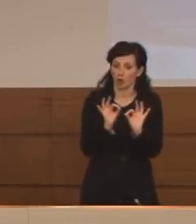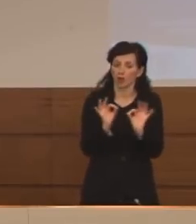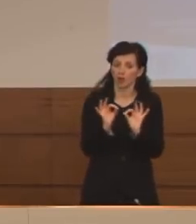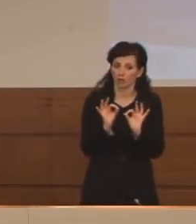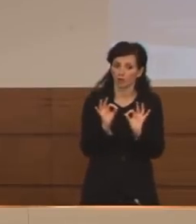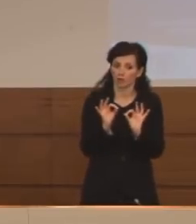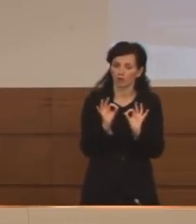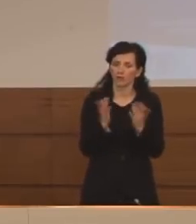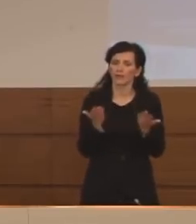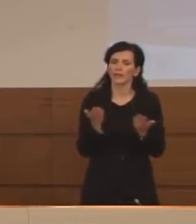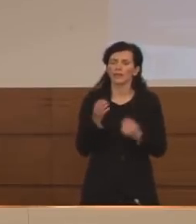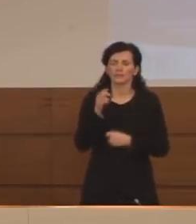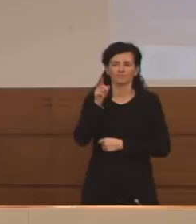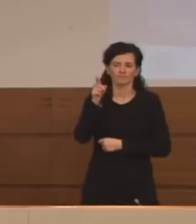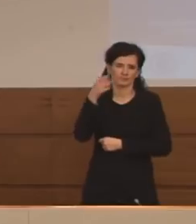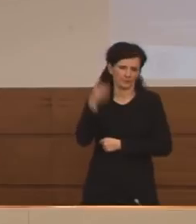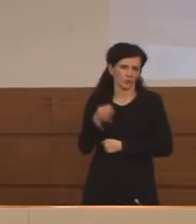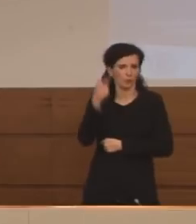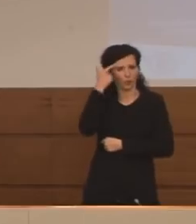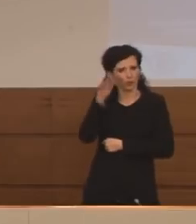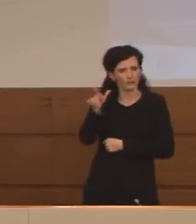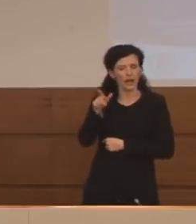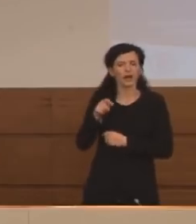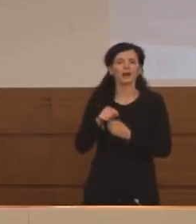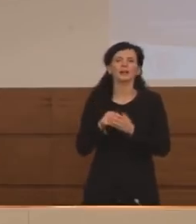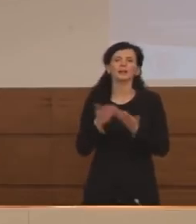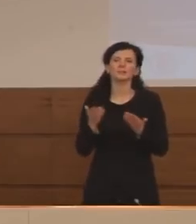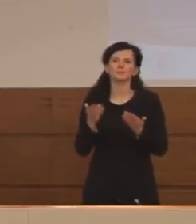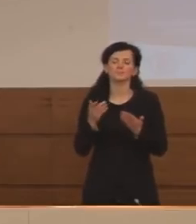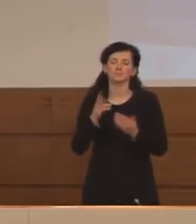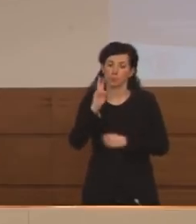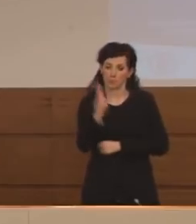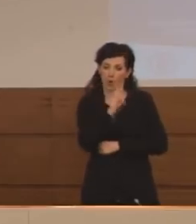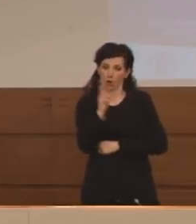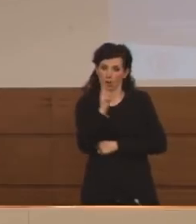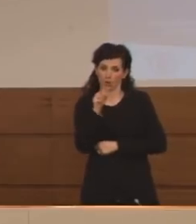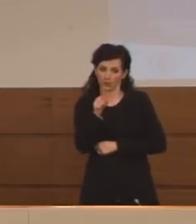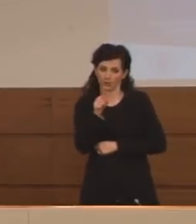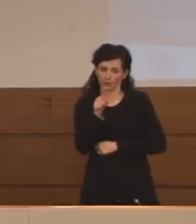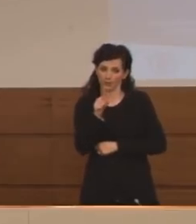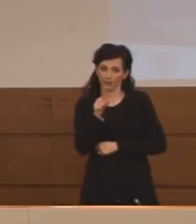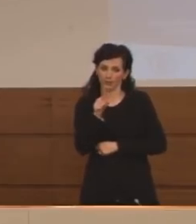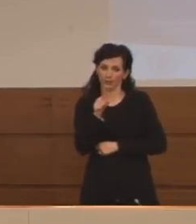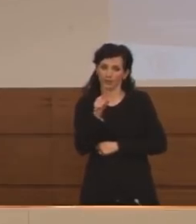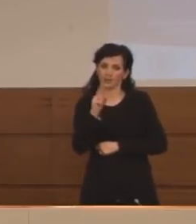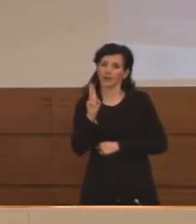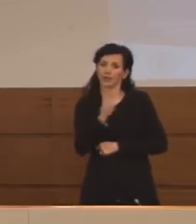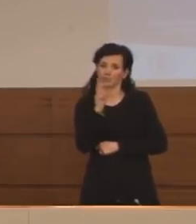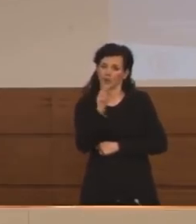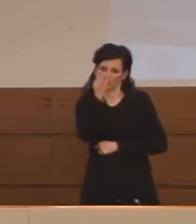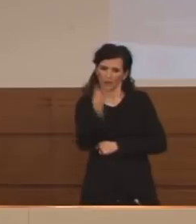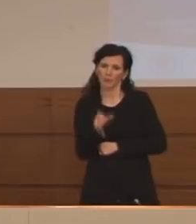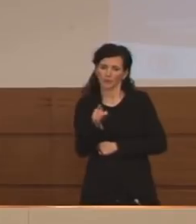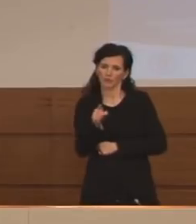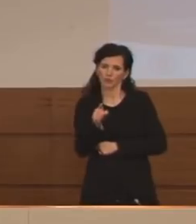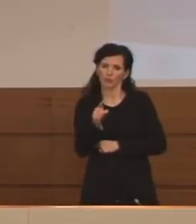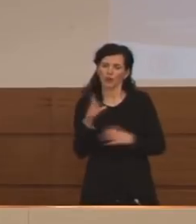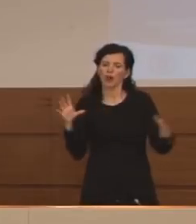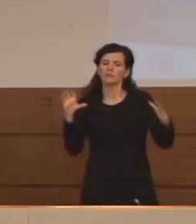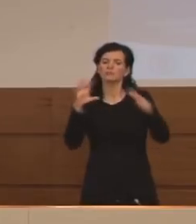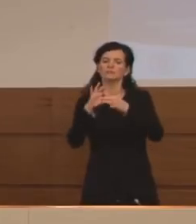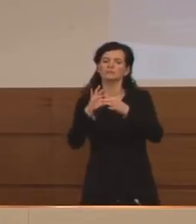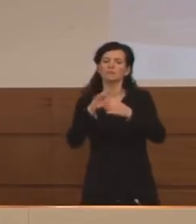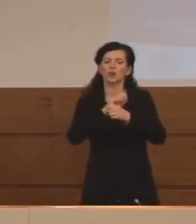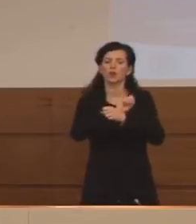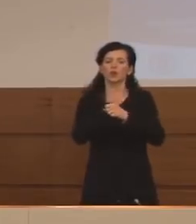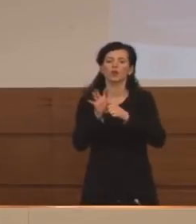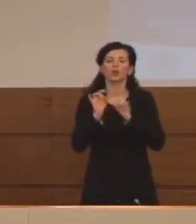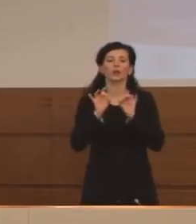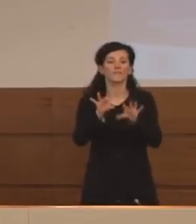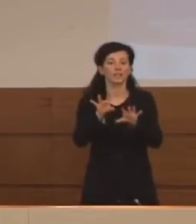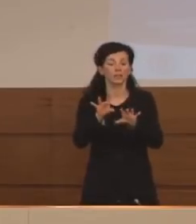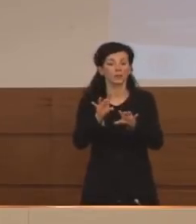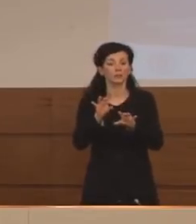E come lei sa, vengono attribuite le morti al coronavirus se risulta un tampone positivo.